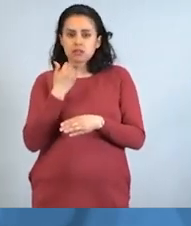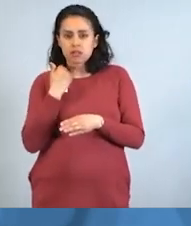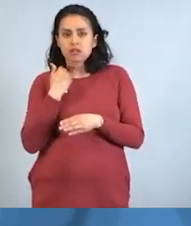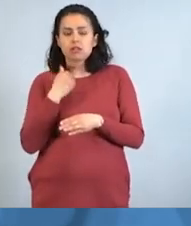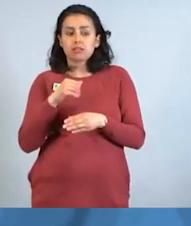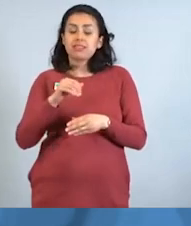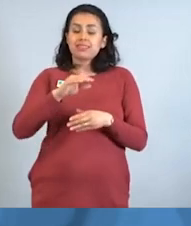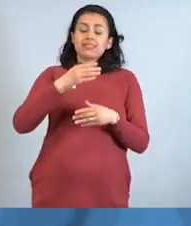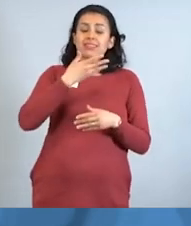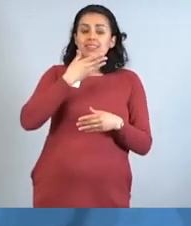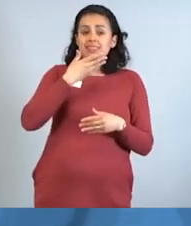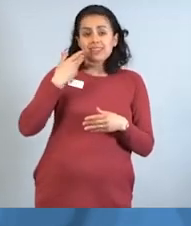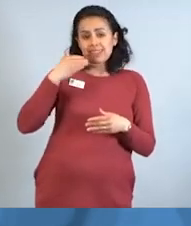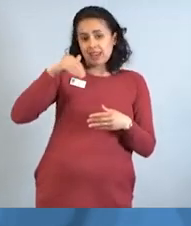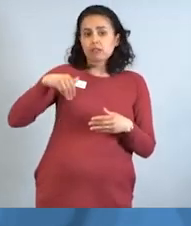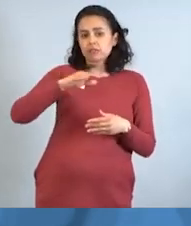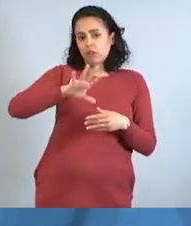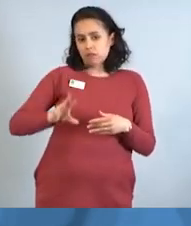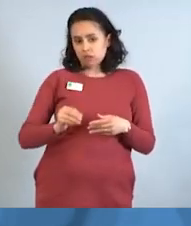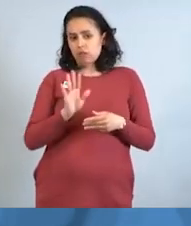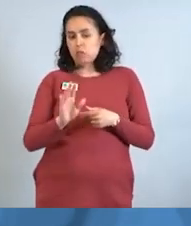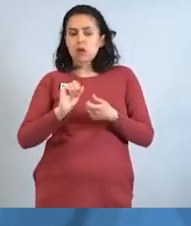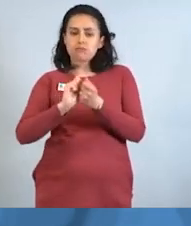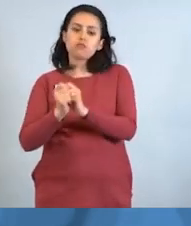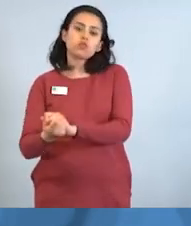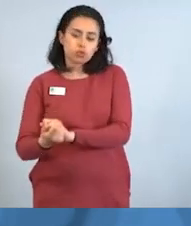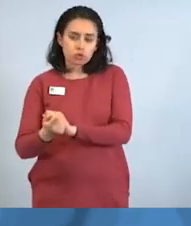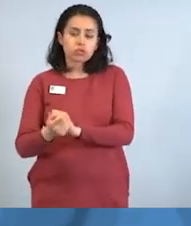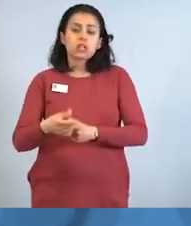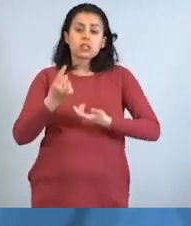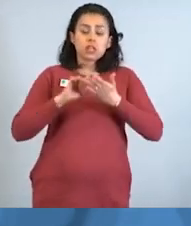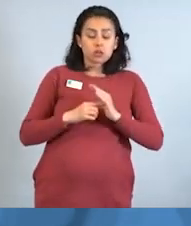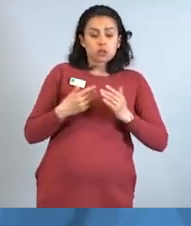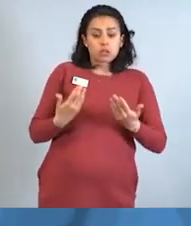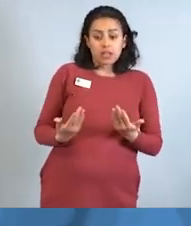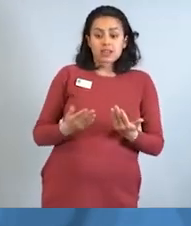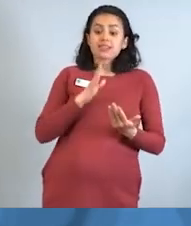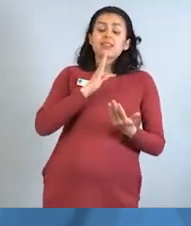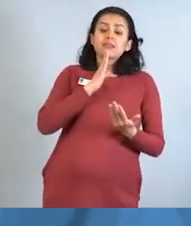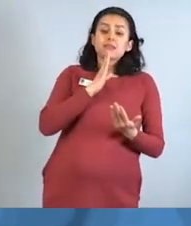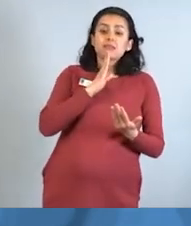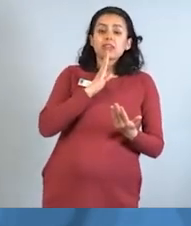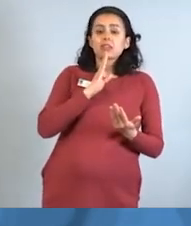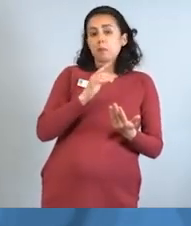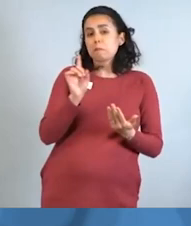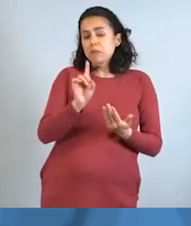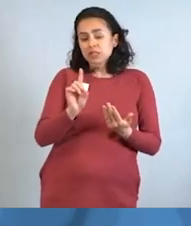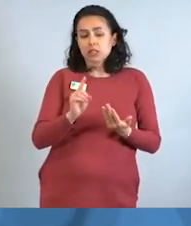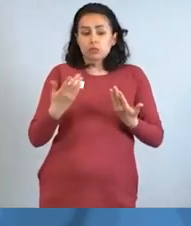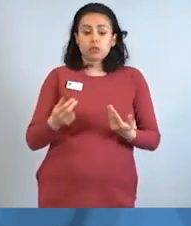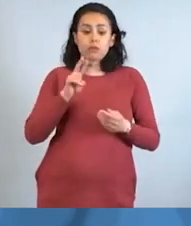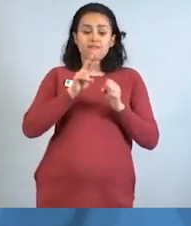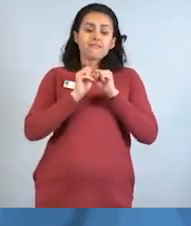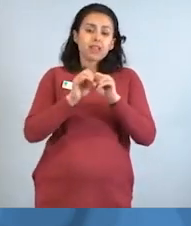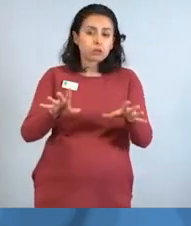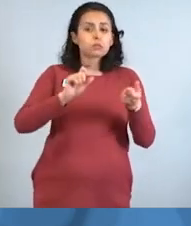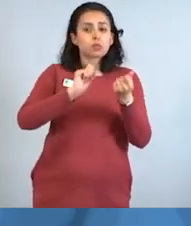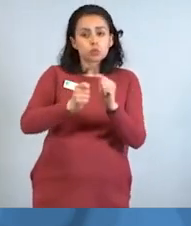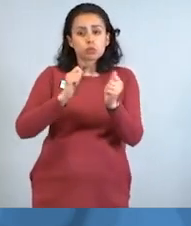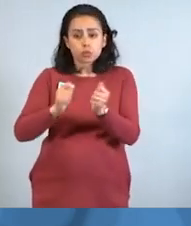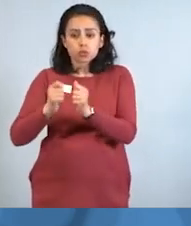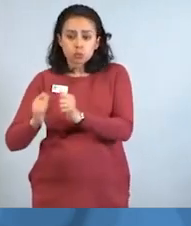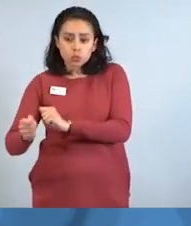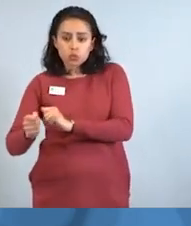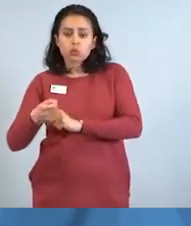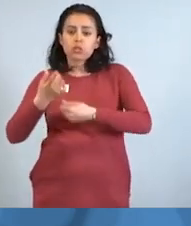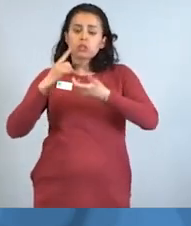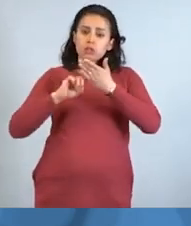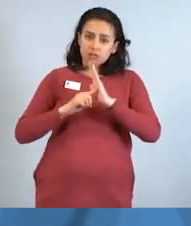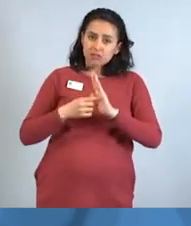Tämä kertoo siitä, että muuntautuessaan virukset pystyvät välttymään rokotesuojalta.